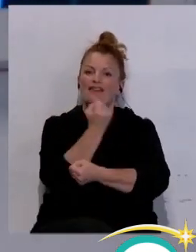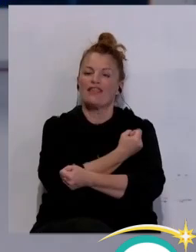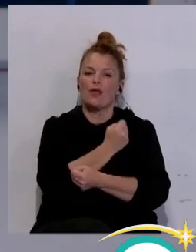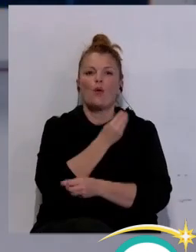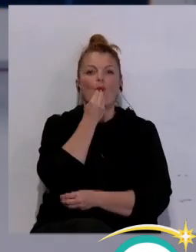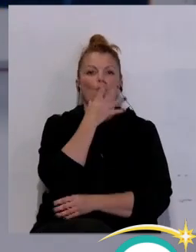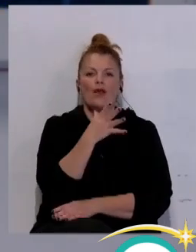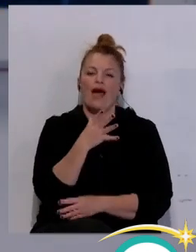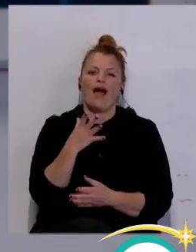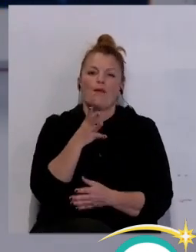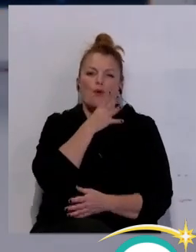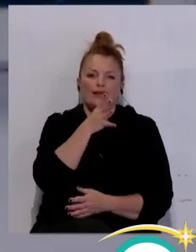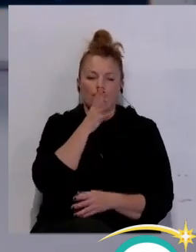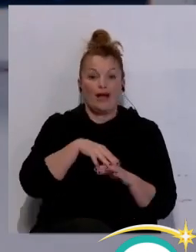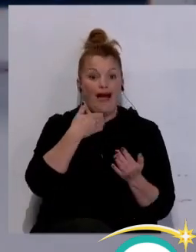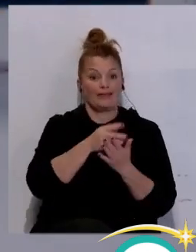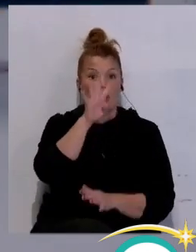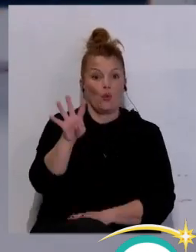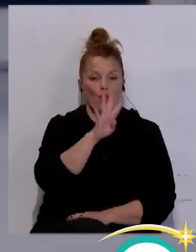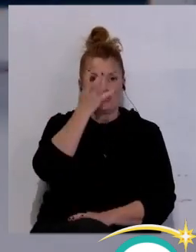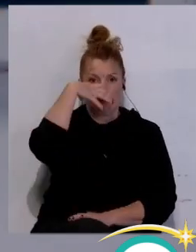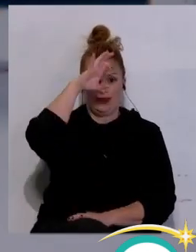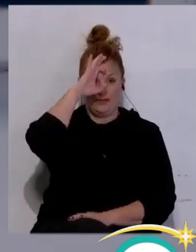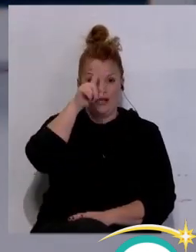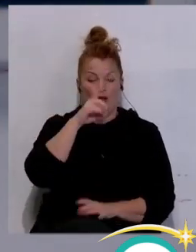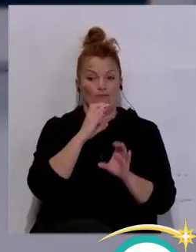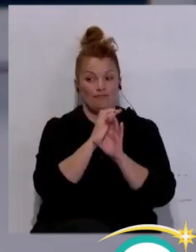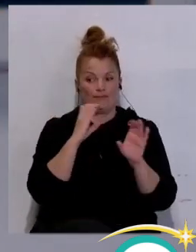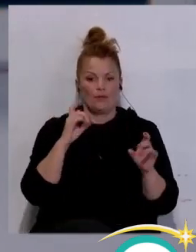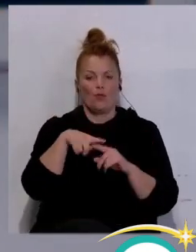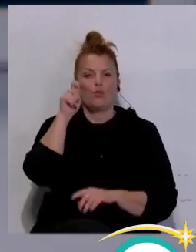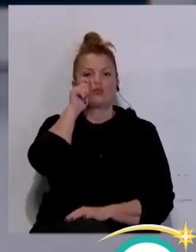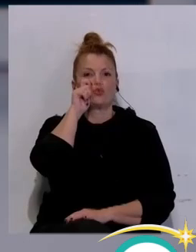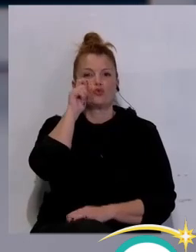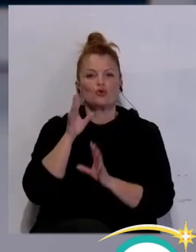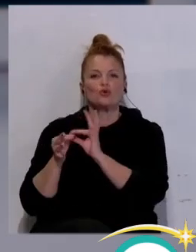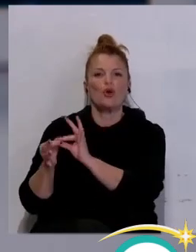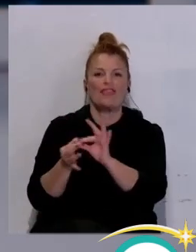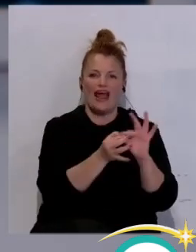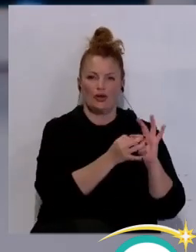causa hasta el 4 de enero City sizing ofrece tours solidarios por la ciudad y a un precio